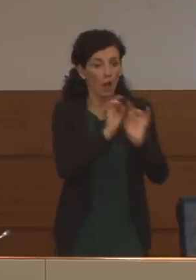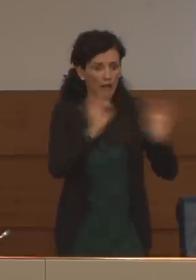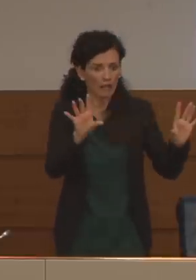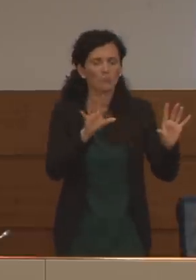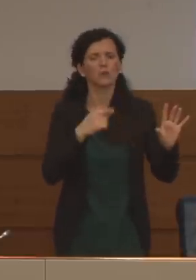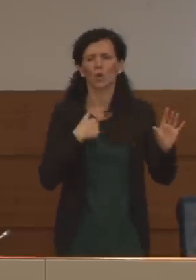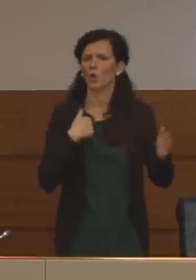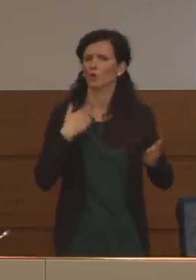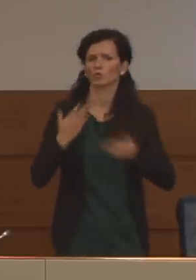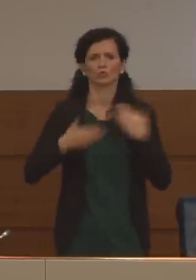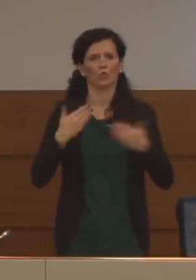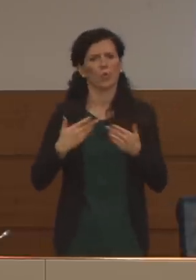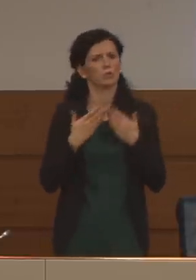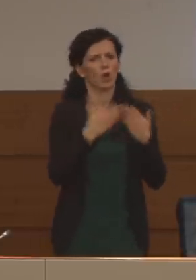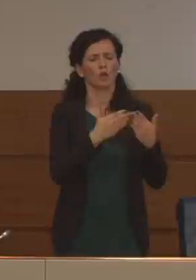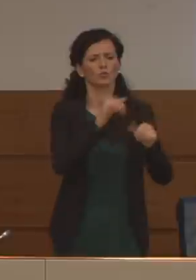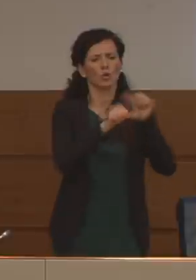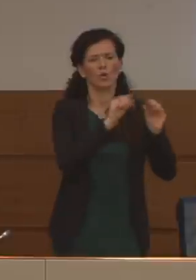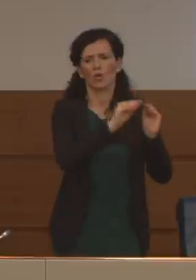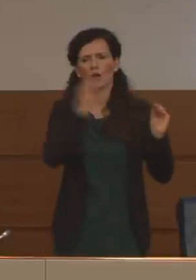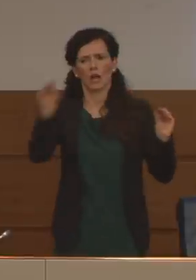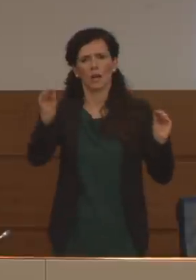sulle altre regioni.